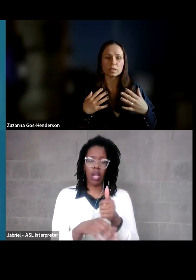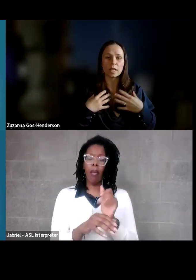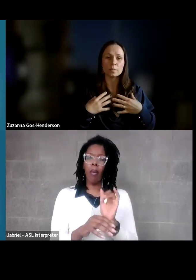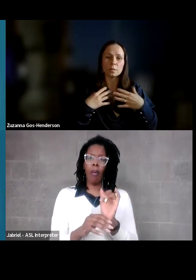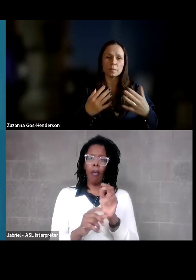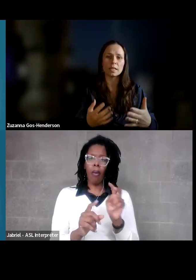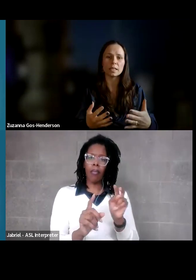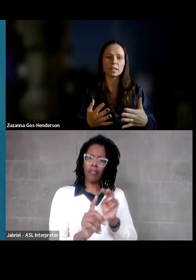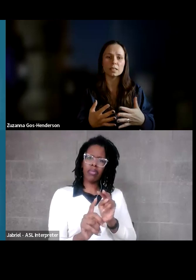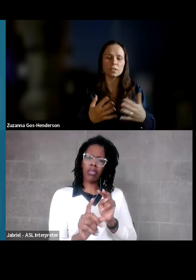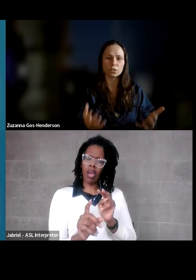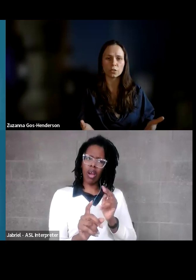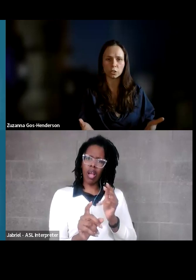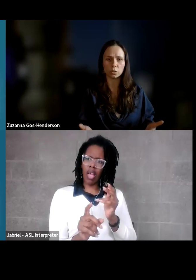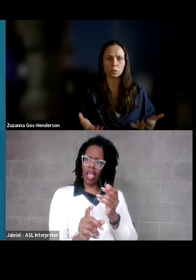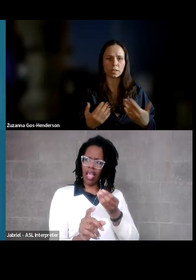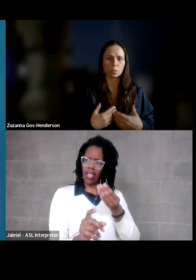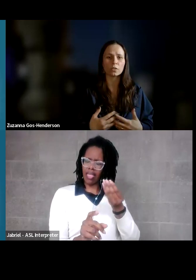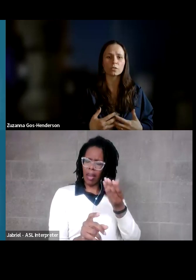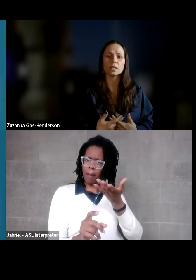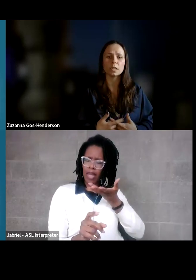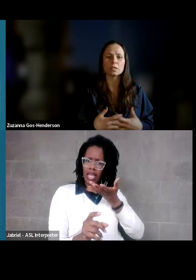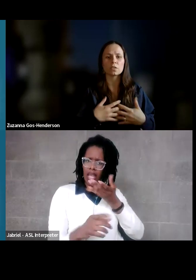déjame hacer que sea lo más fácil para ti también